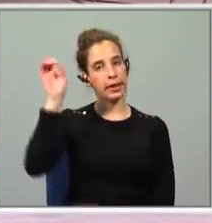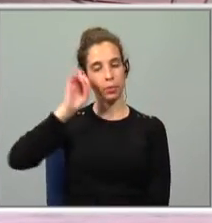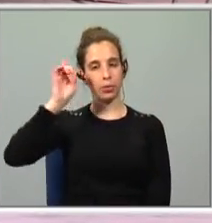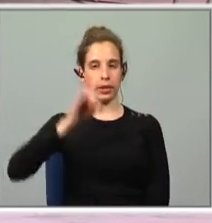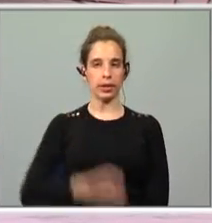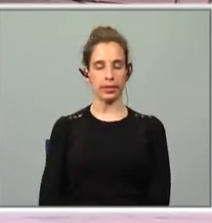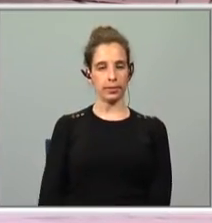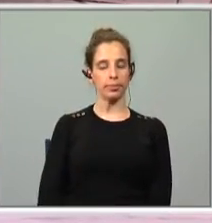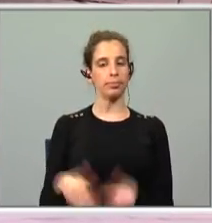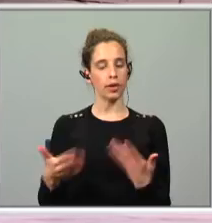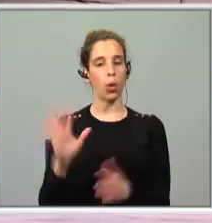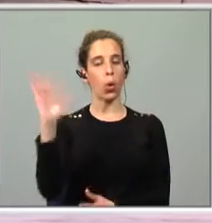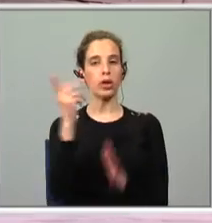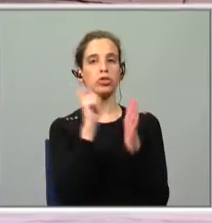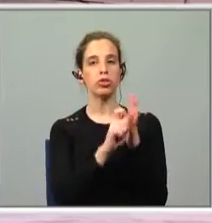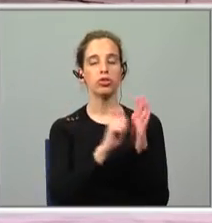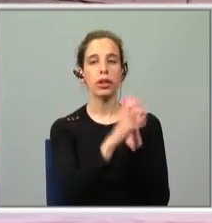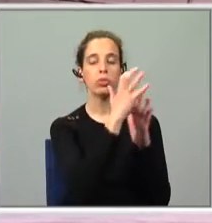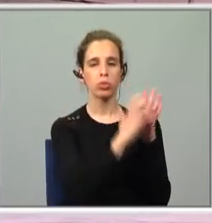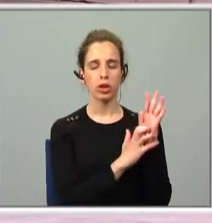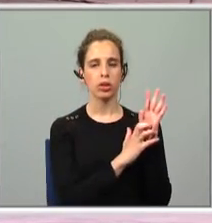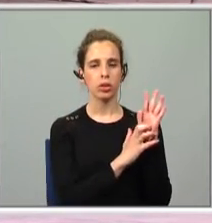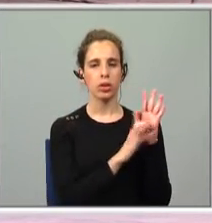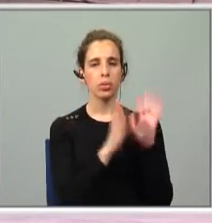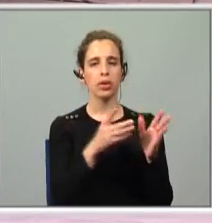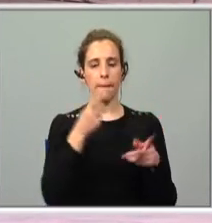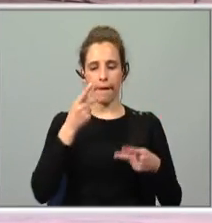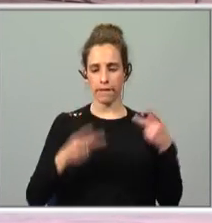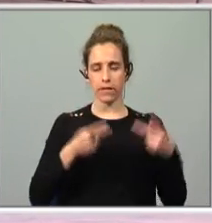eu estou quando escrevemos um texto nós temos que o avaliar eu estava não 我是當我們寫一段文字時我們必須評估他我不是